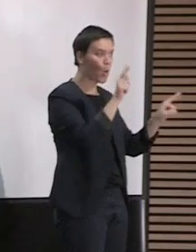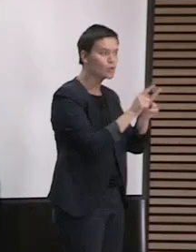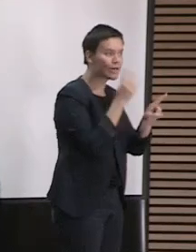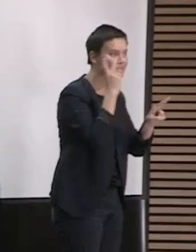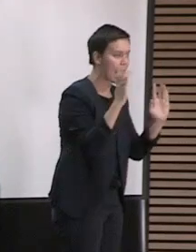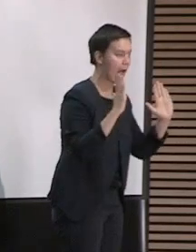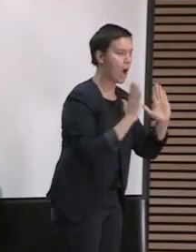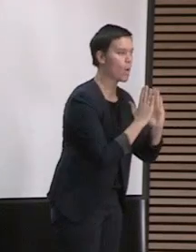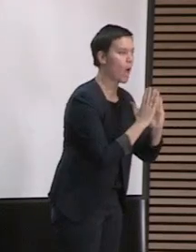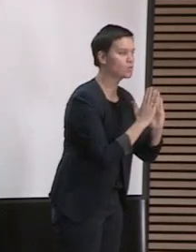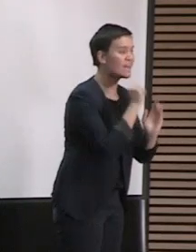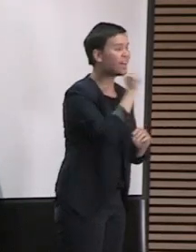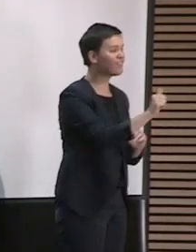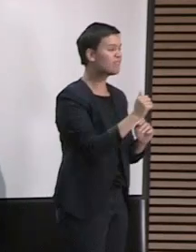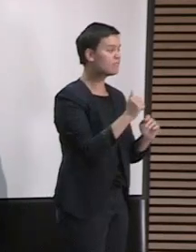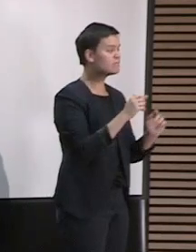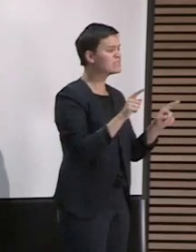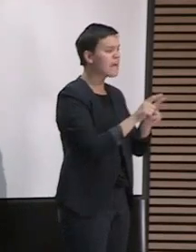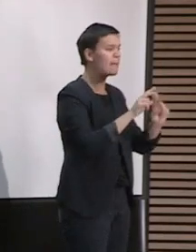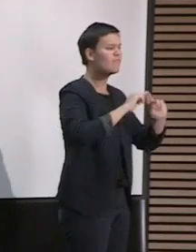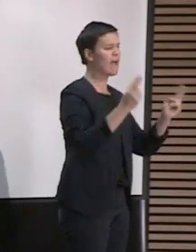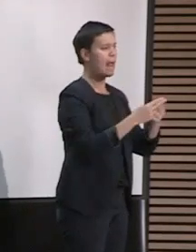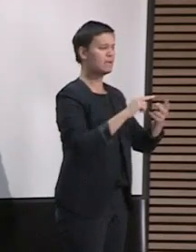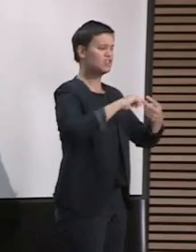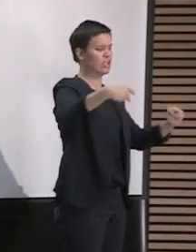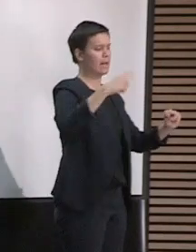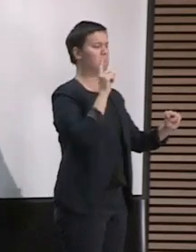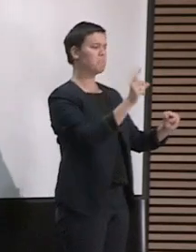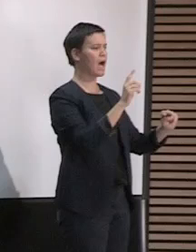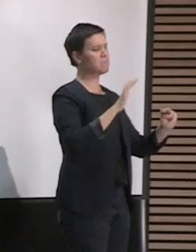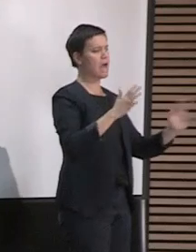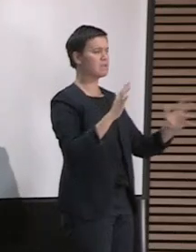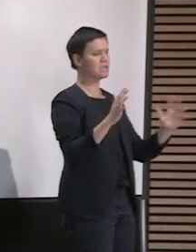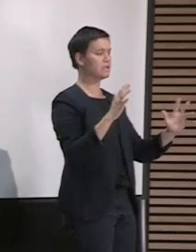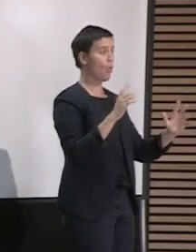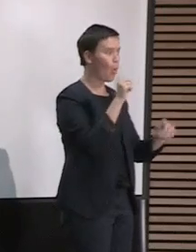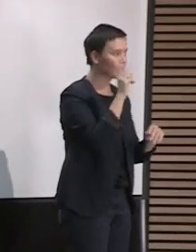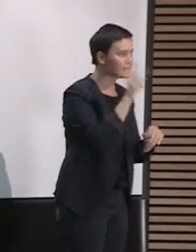i naianei. Mharo ka taea e